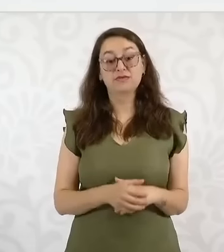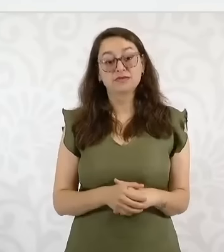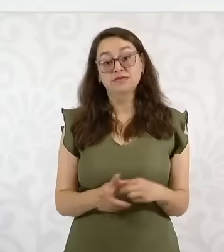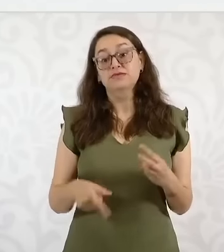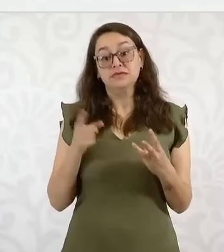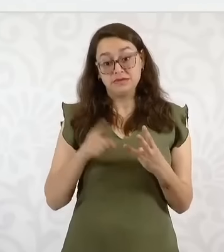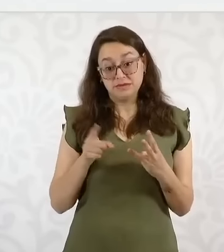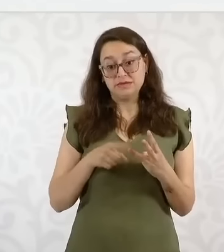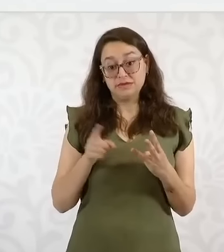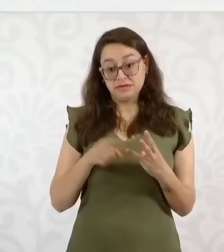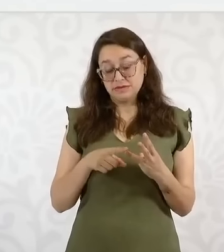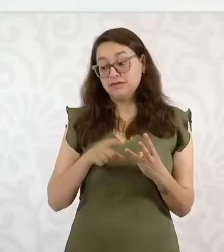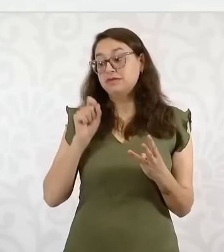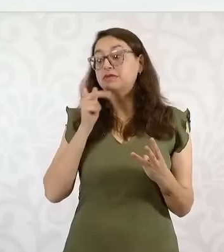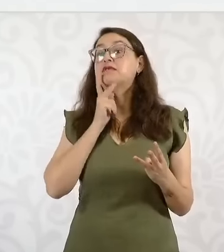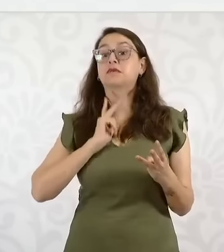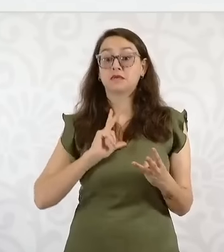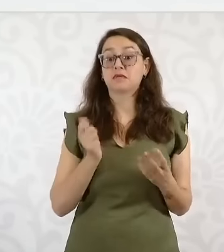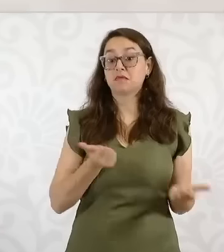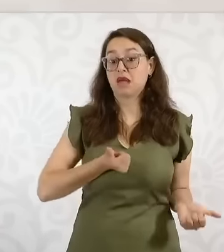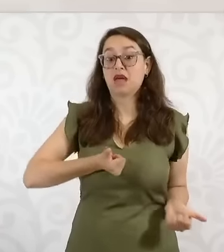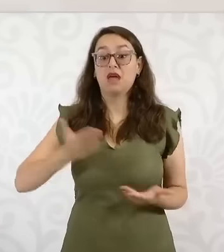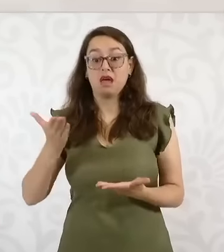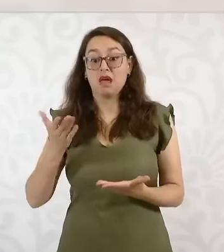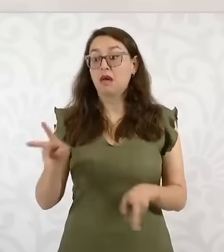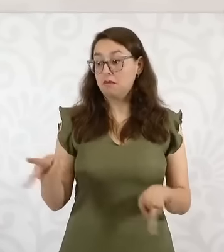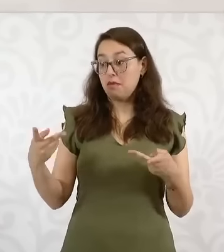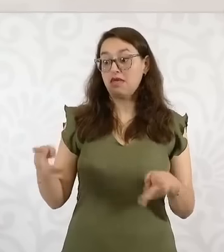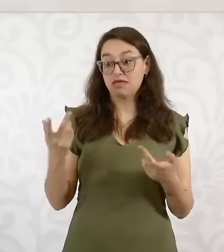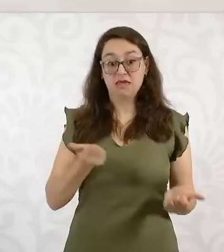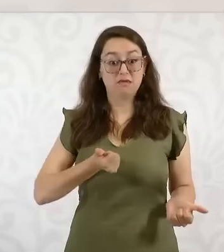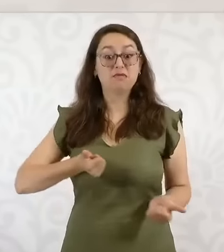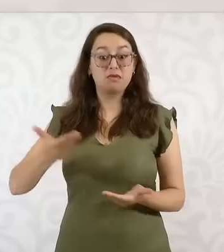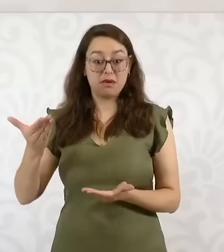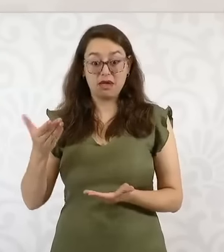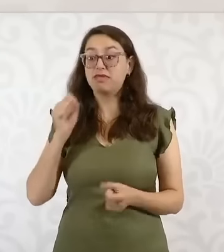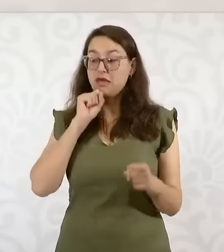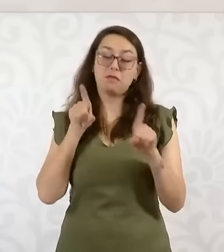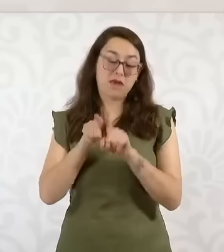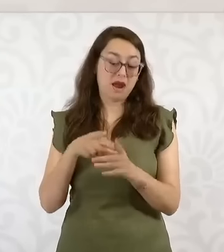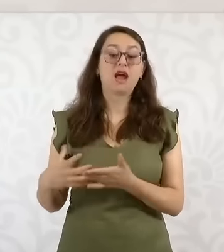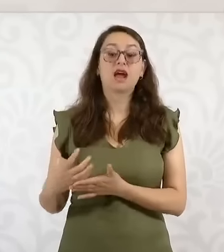de exportación que tiene Pemex, pues también hay un ingreso por parte de esa exportación que ya